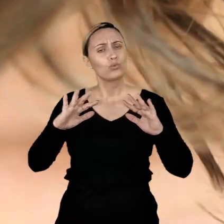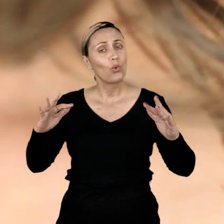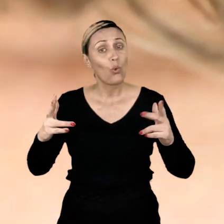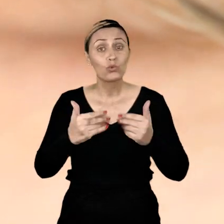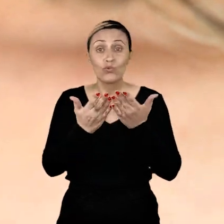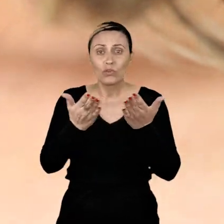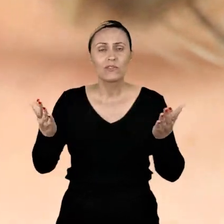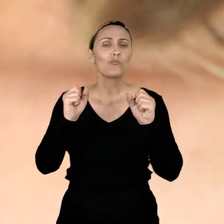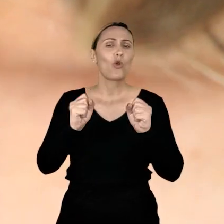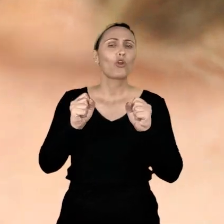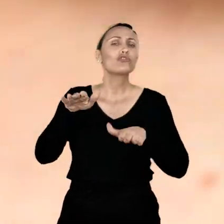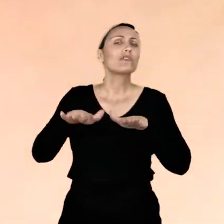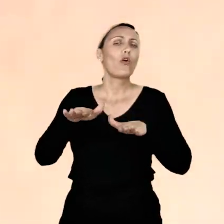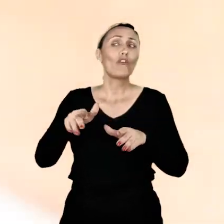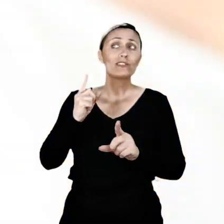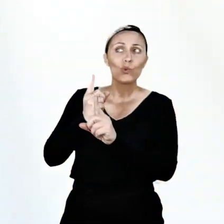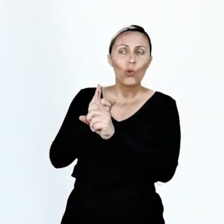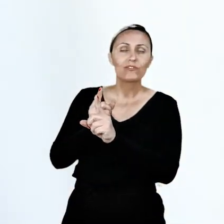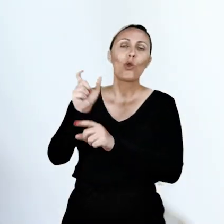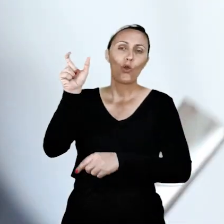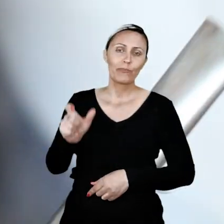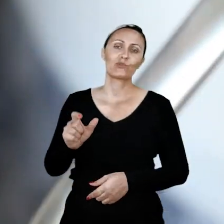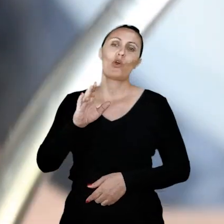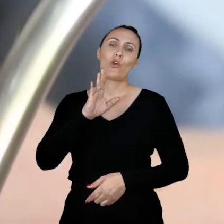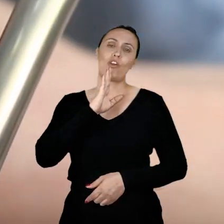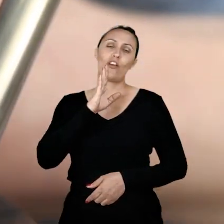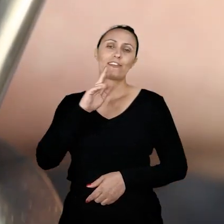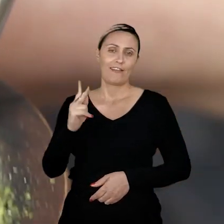ao menos uma pessoa que vive com HIV, mesmo que não saiba.